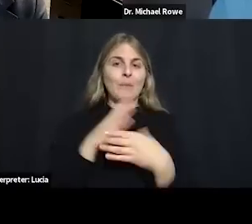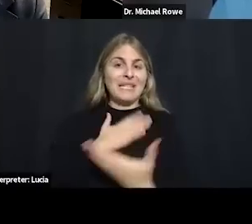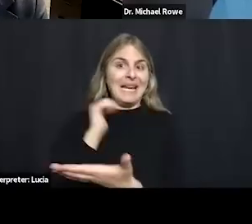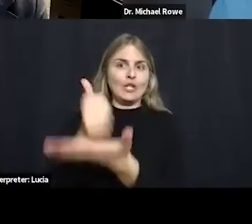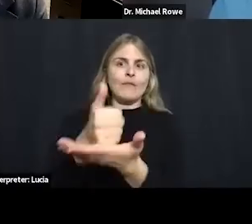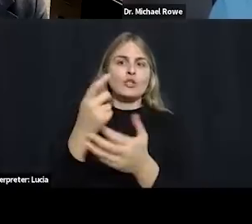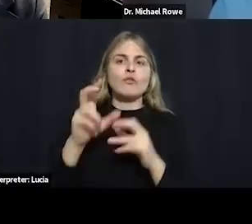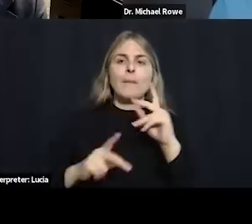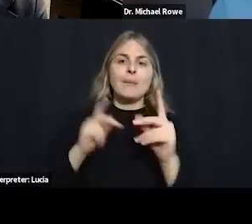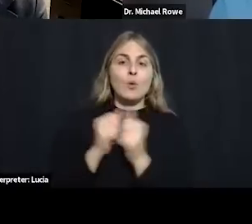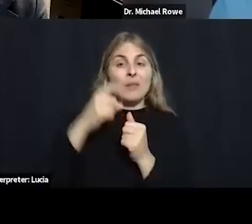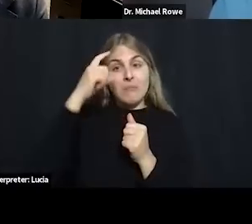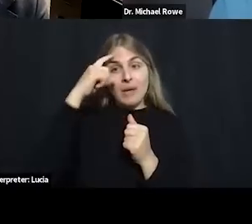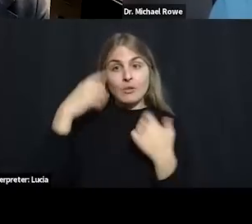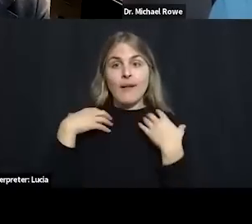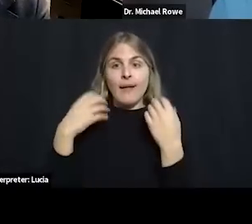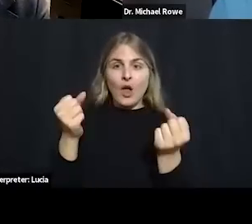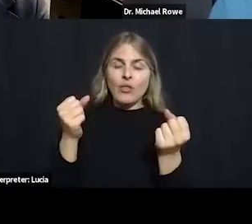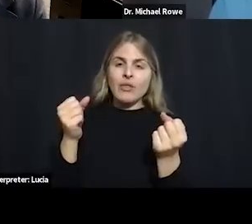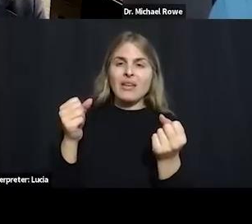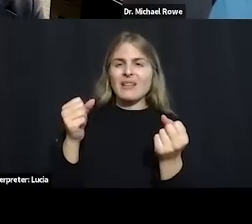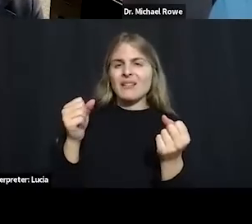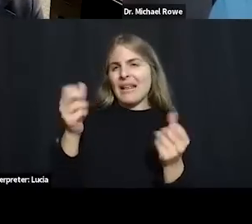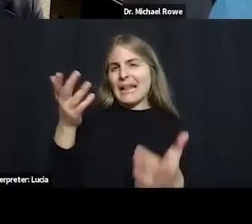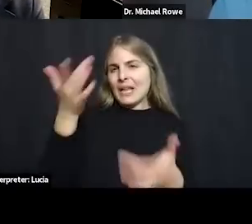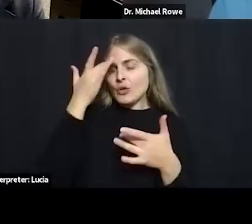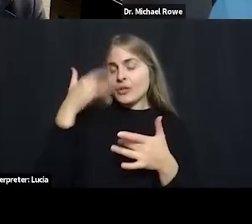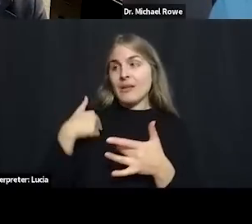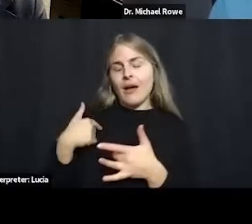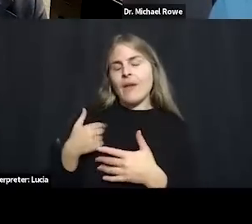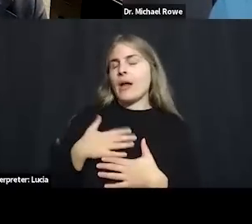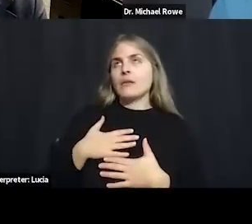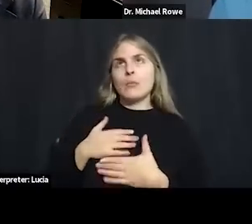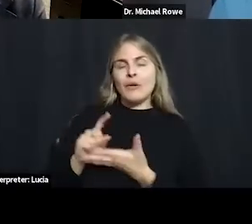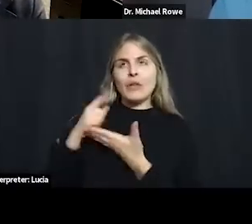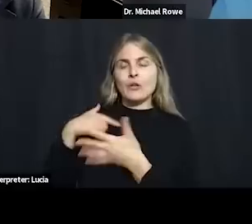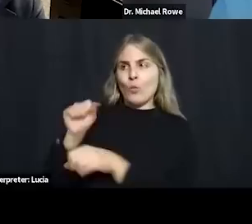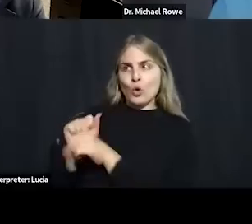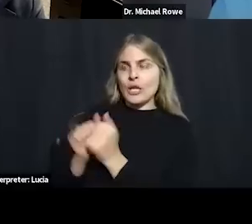durante más de dos décadas. He tenido el privilegio de colaborar con el Dr. Rowe en proyectos de investigación